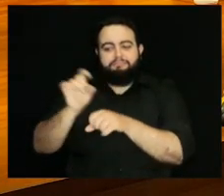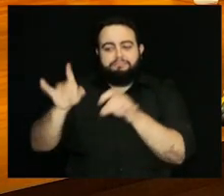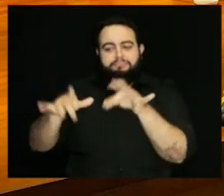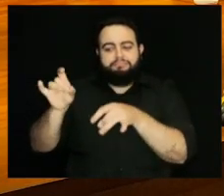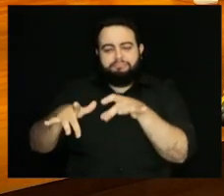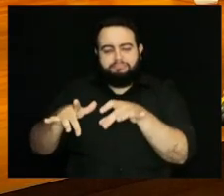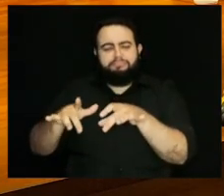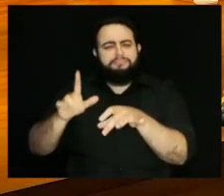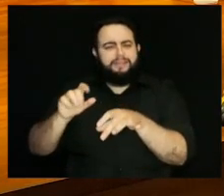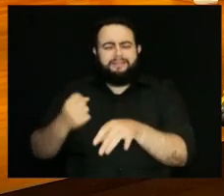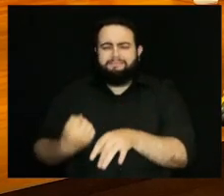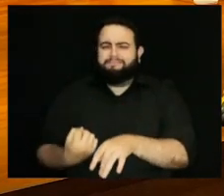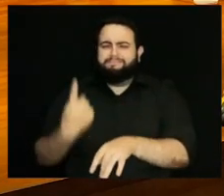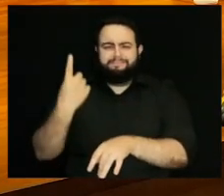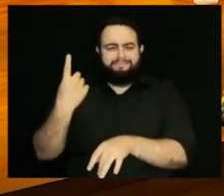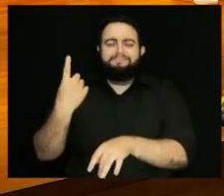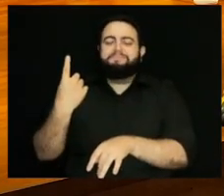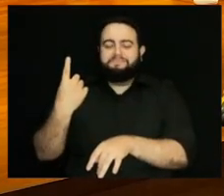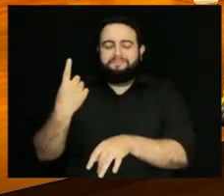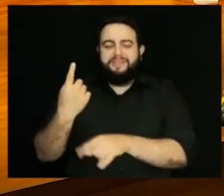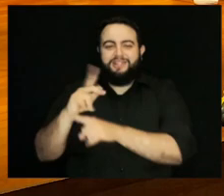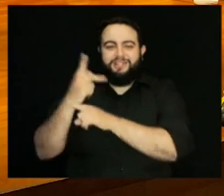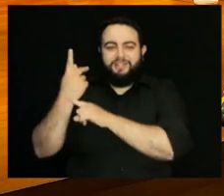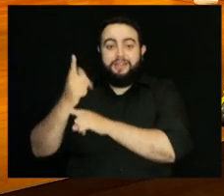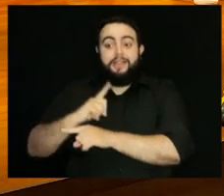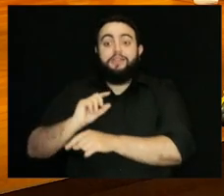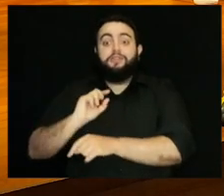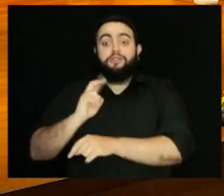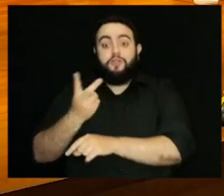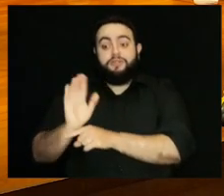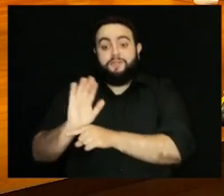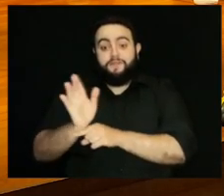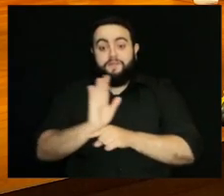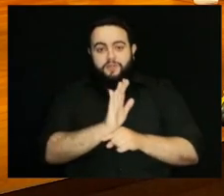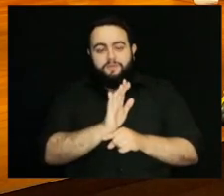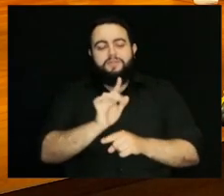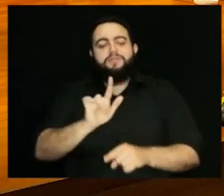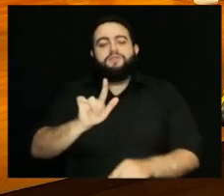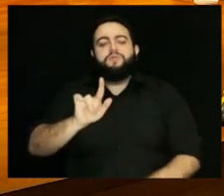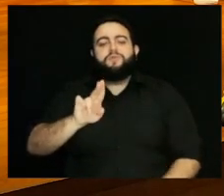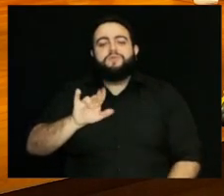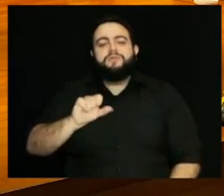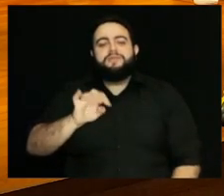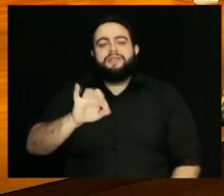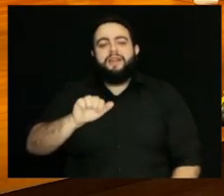Tem dois filmes que o Gustavo Fogaça fez sobre a história